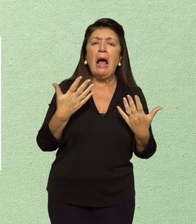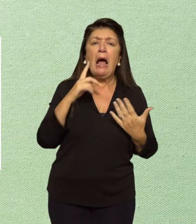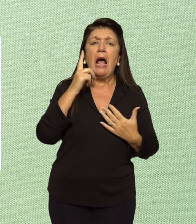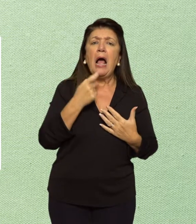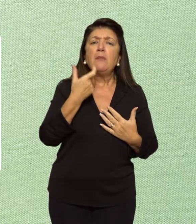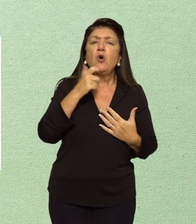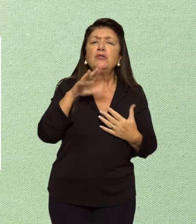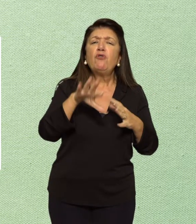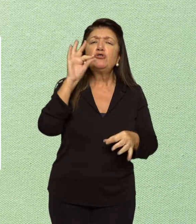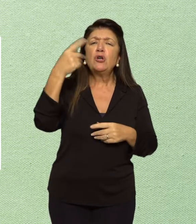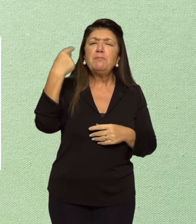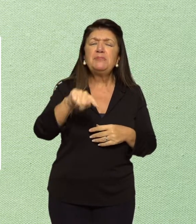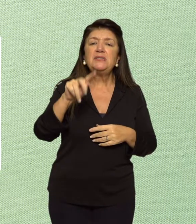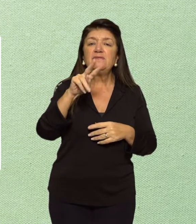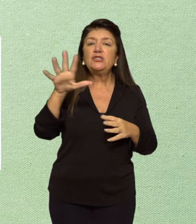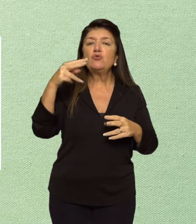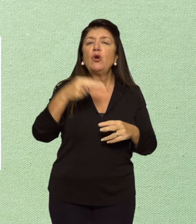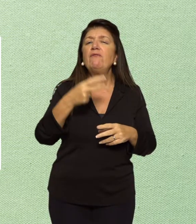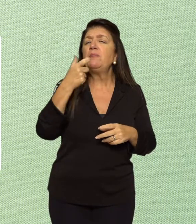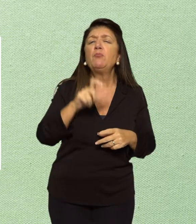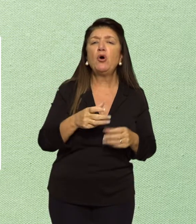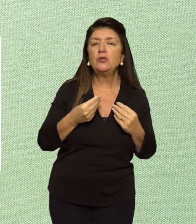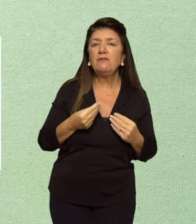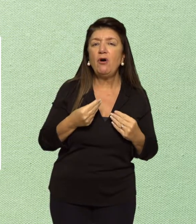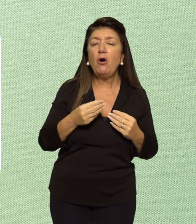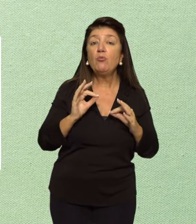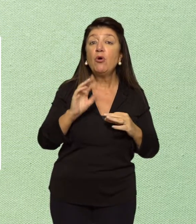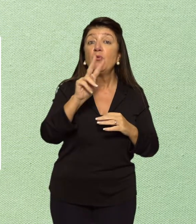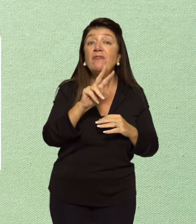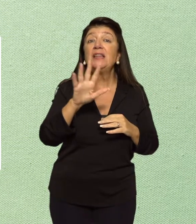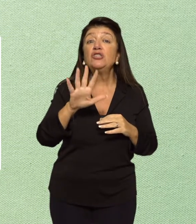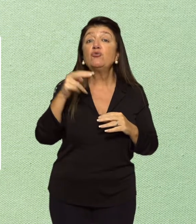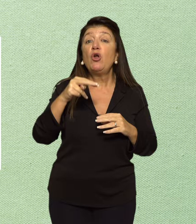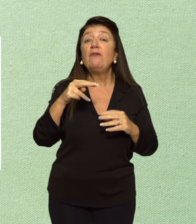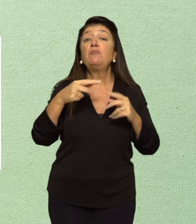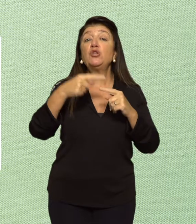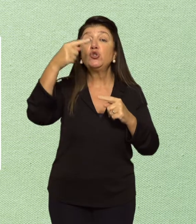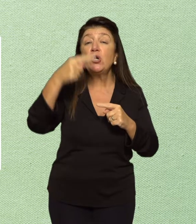come mai proprio oggi 25 novembre è la giornata internazionale per l'eliminazione della violenza